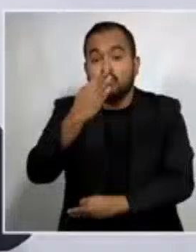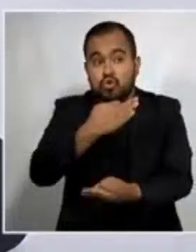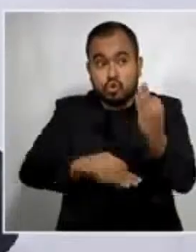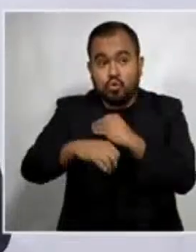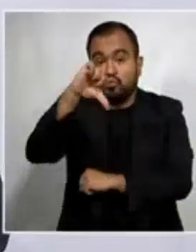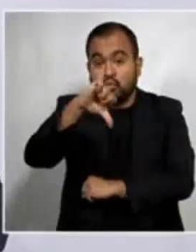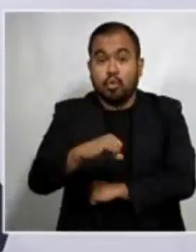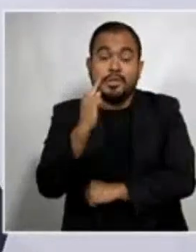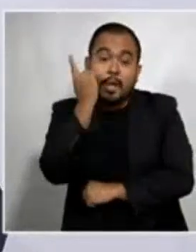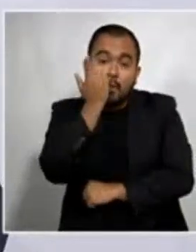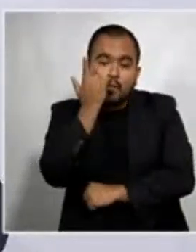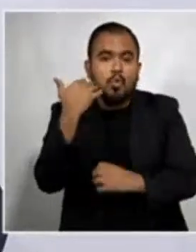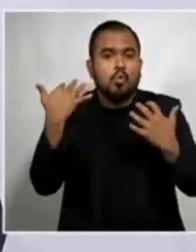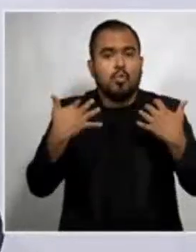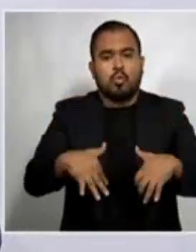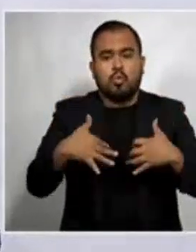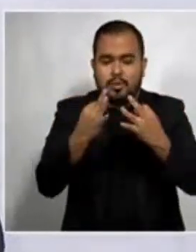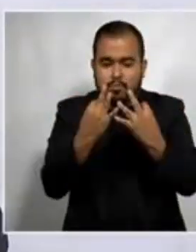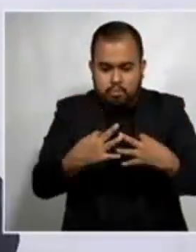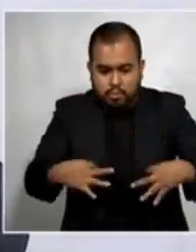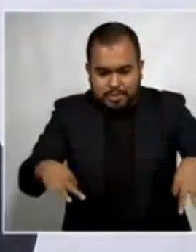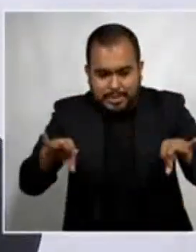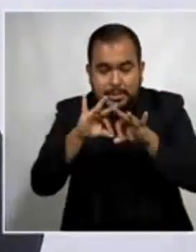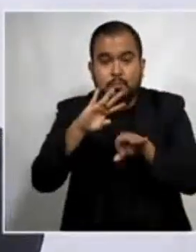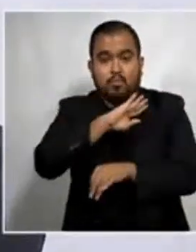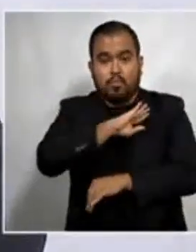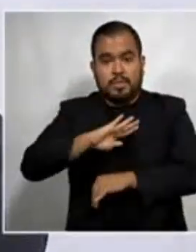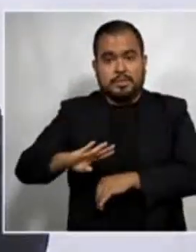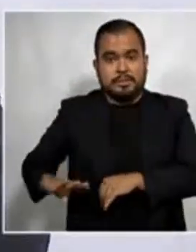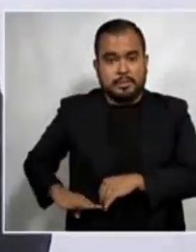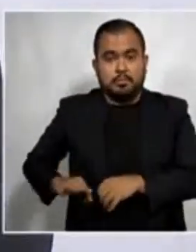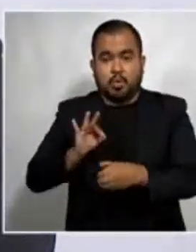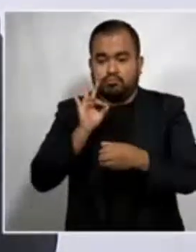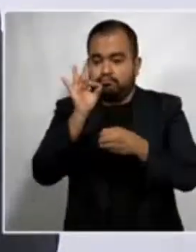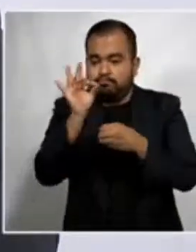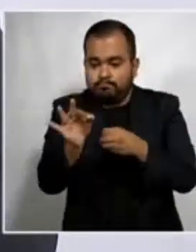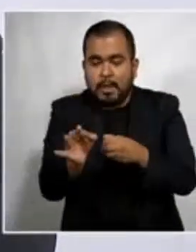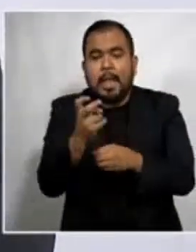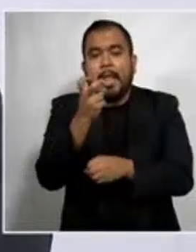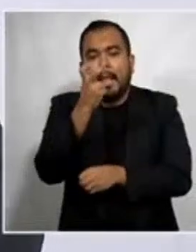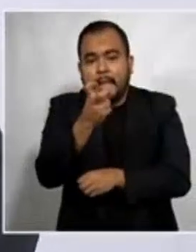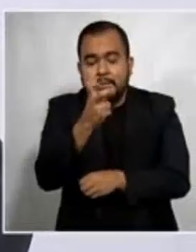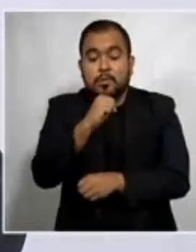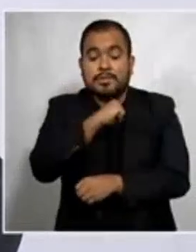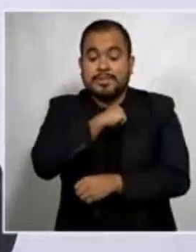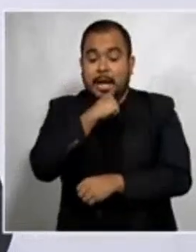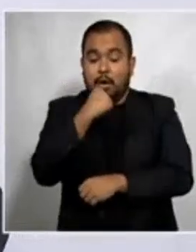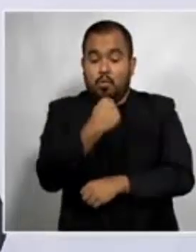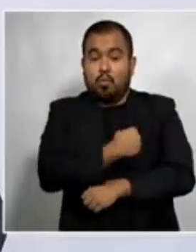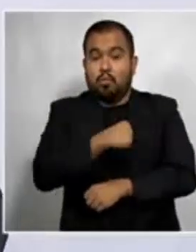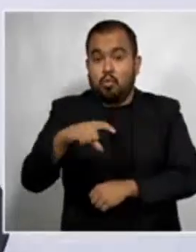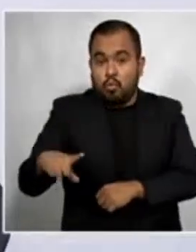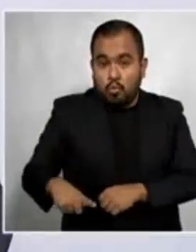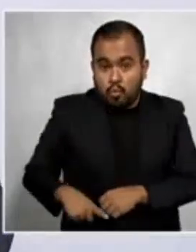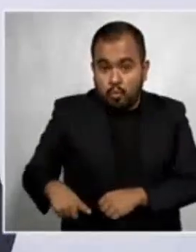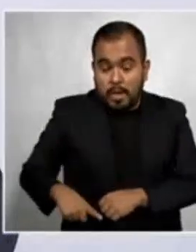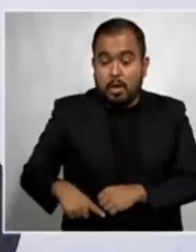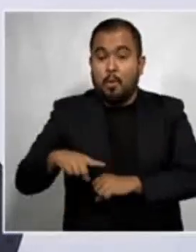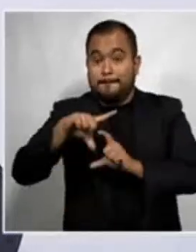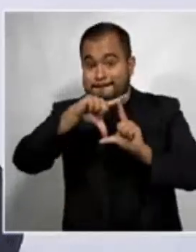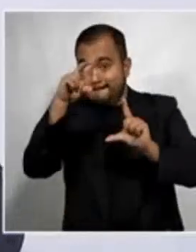con muchas grandezas, se convierte en un referente en la salud pública del occidente y norte del